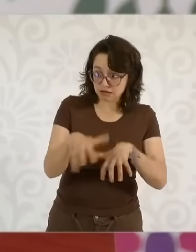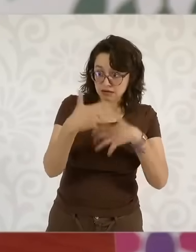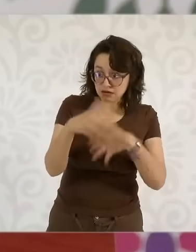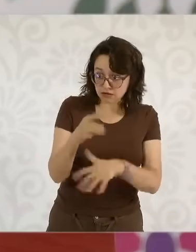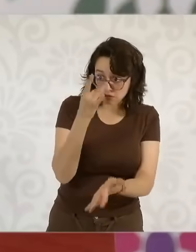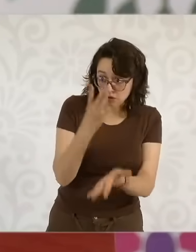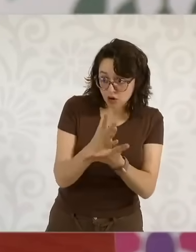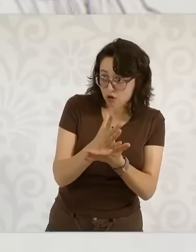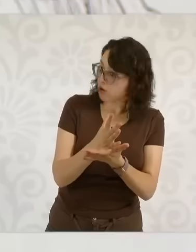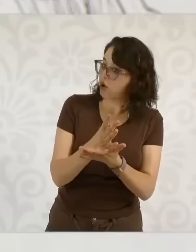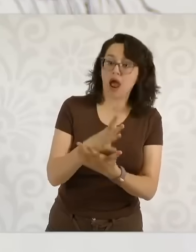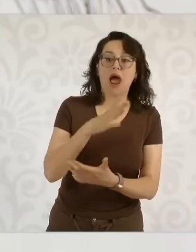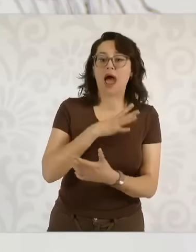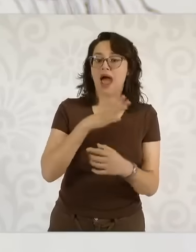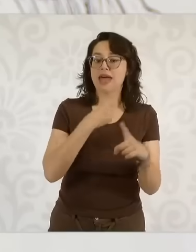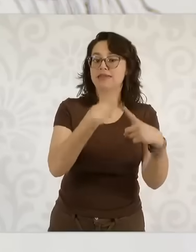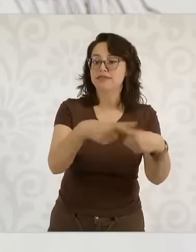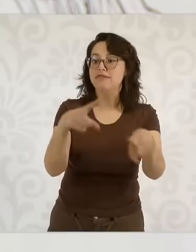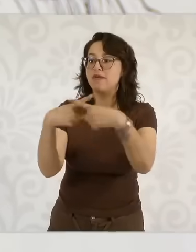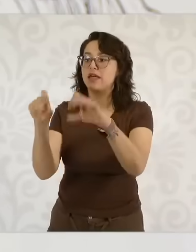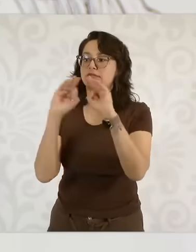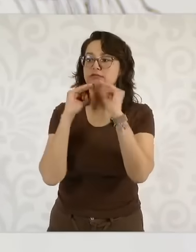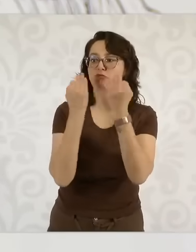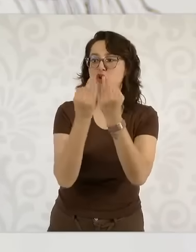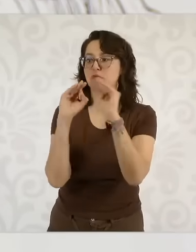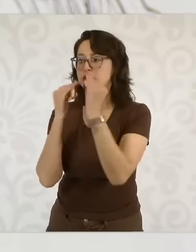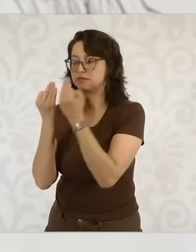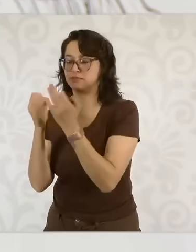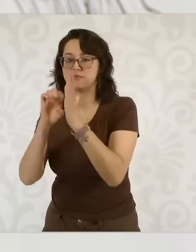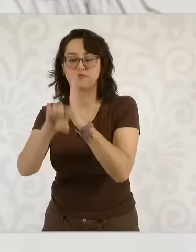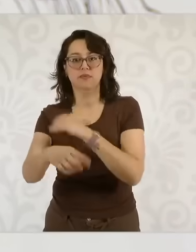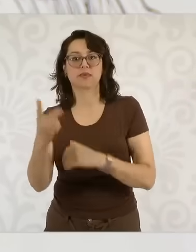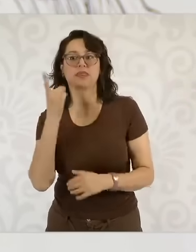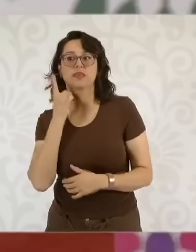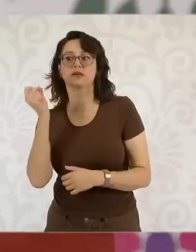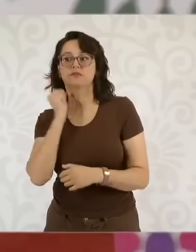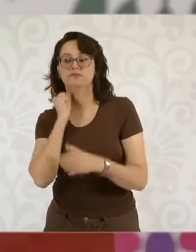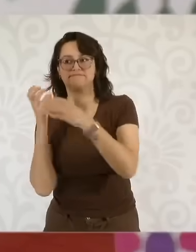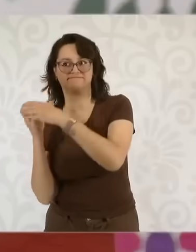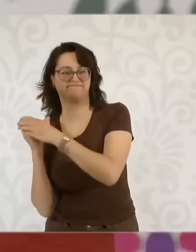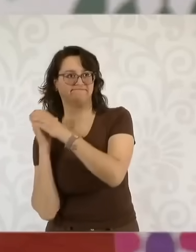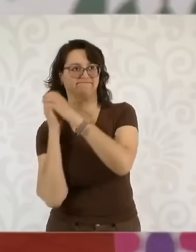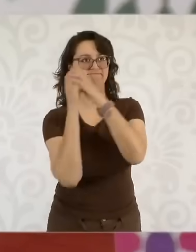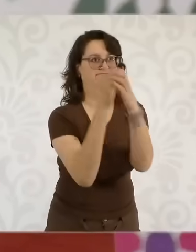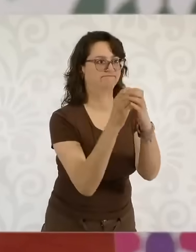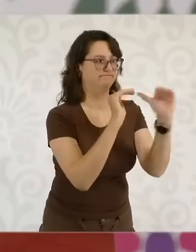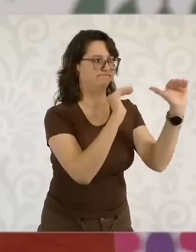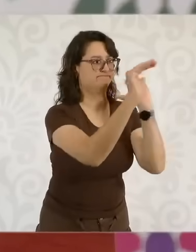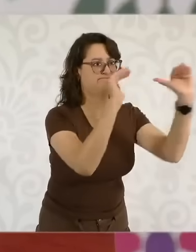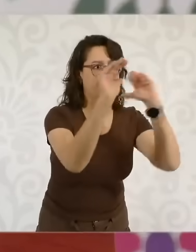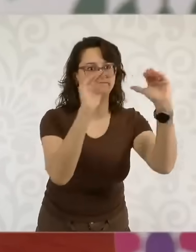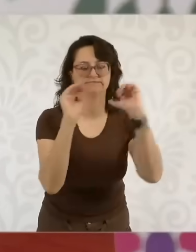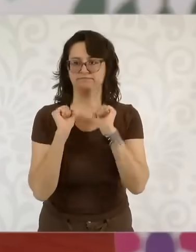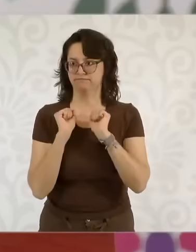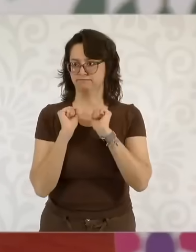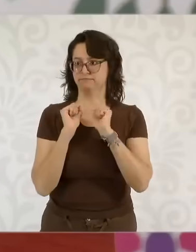de movilización que los mexicanos estadounidenses escriban cartas a sus senadores es una forma de